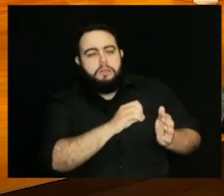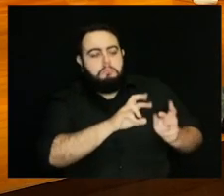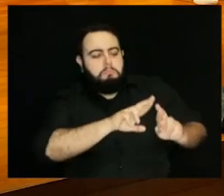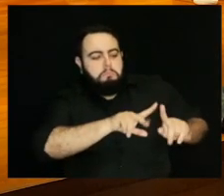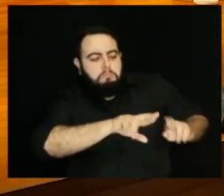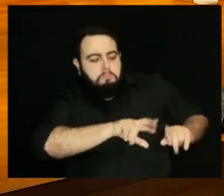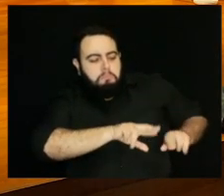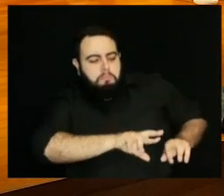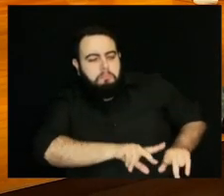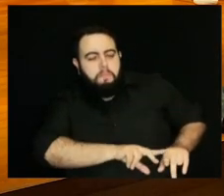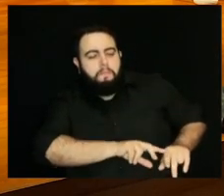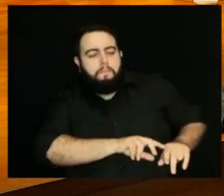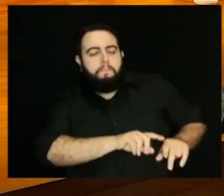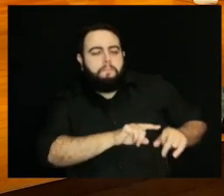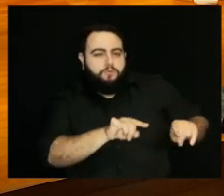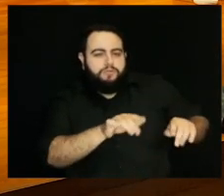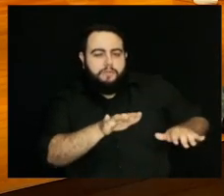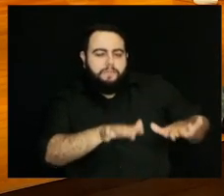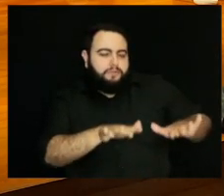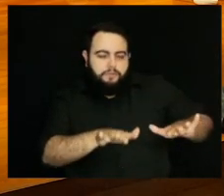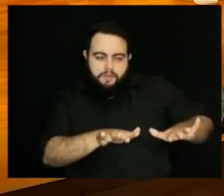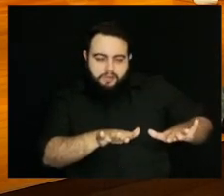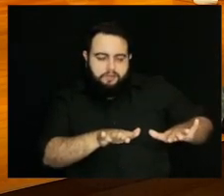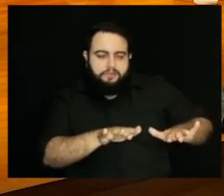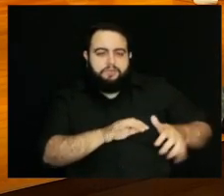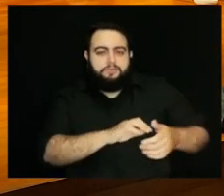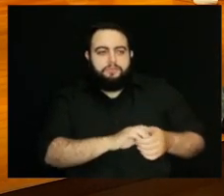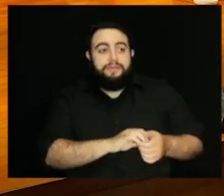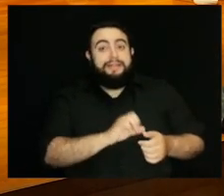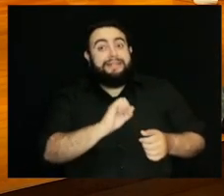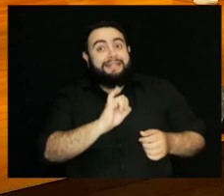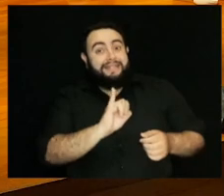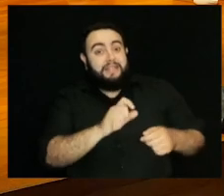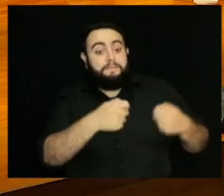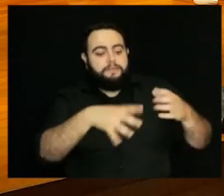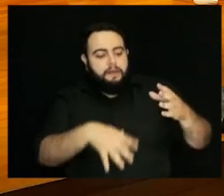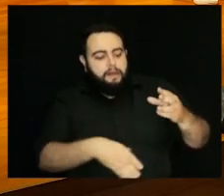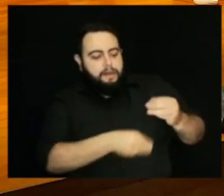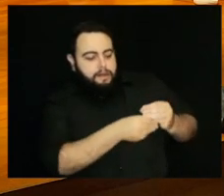a programação toda da rádio tem 40 músicas, para entrar uma tem que sair outra. Nessa época não